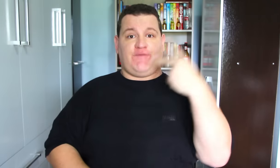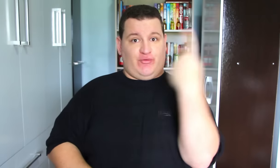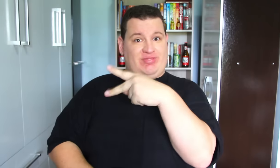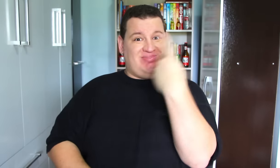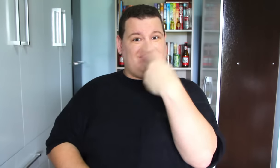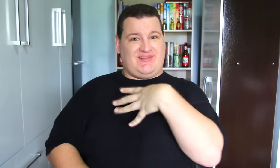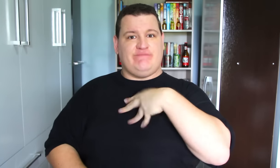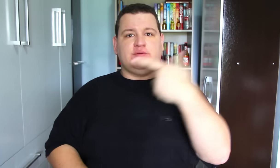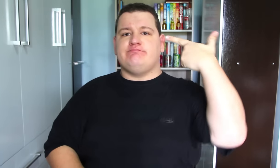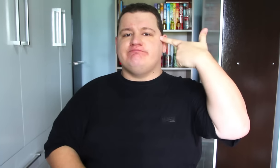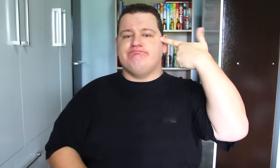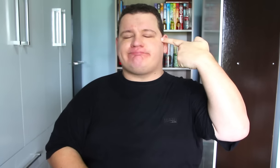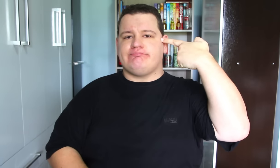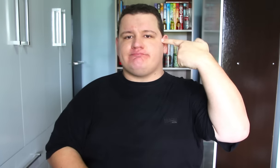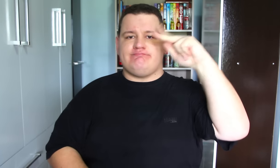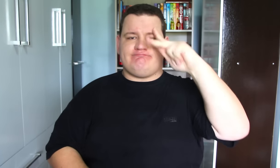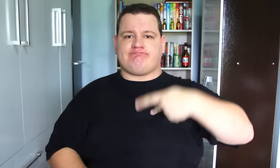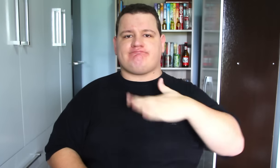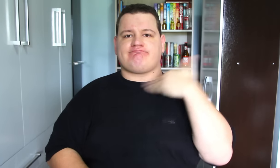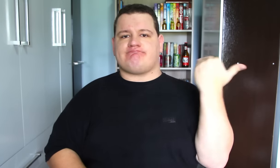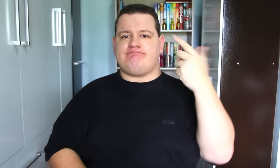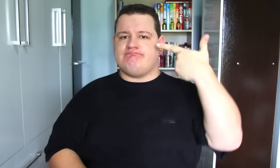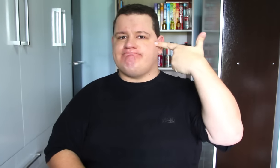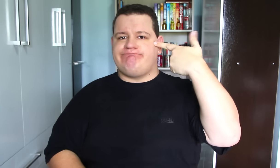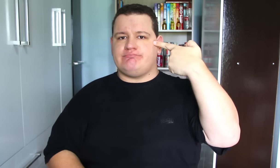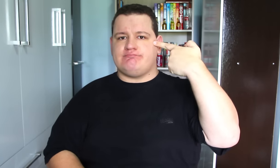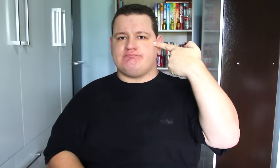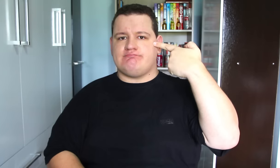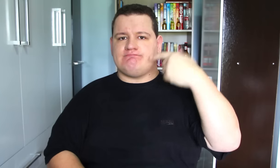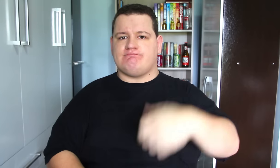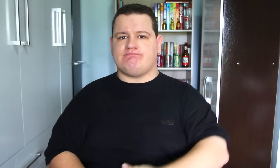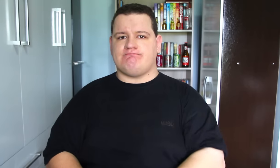seu filho cometeu suicido com tiro na cabeça.